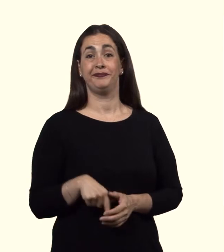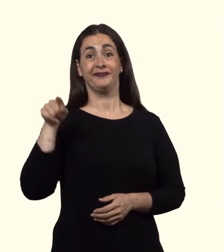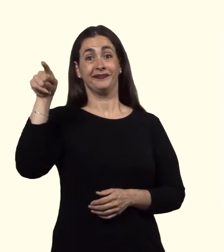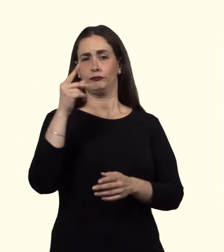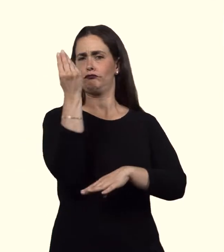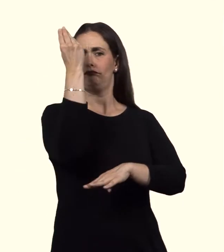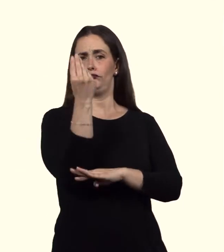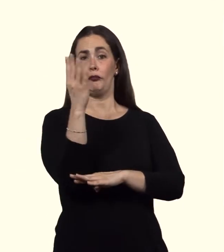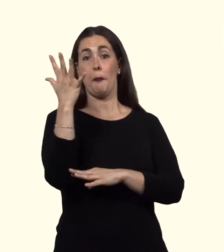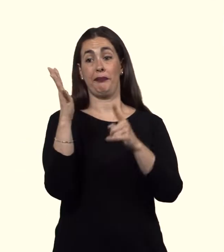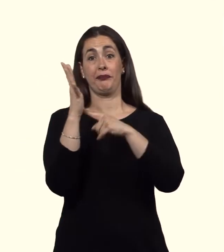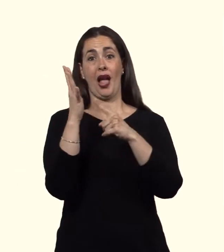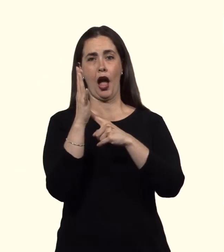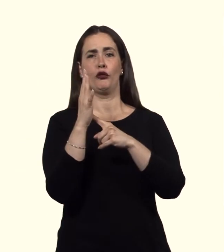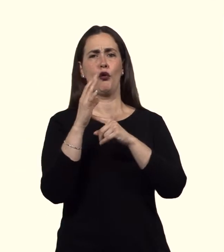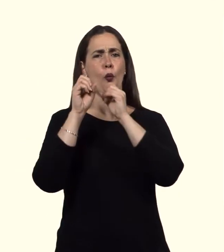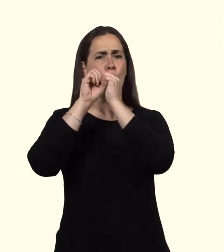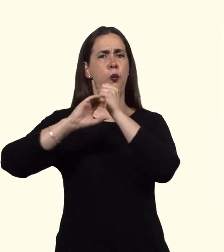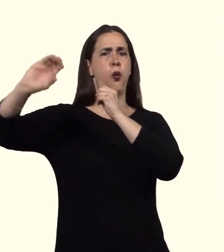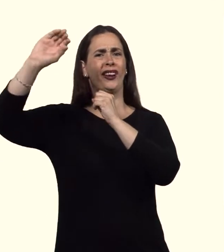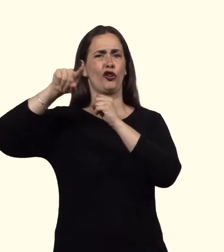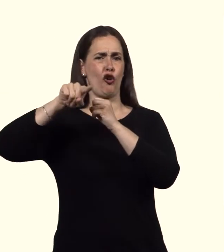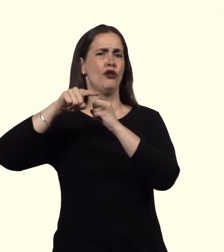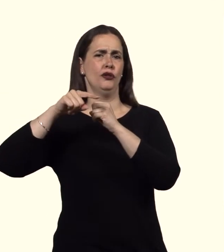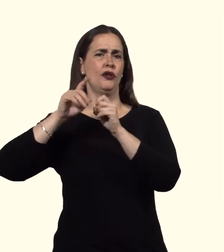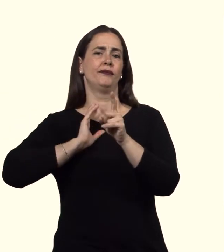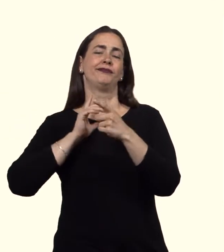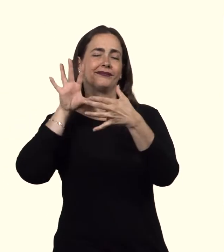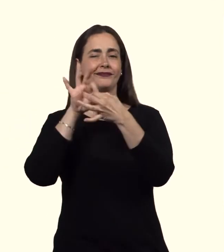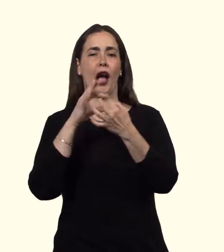A la mà sosté el corn de l’abundància, sempre ple de fruites.